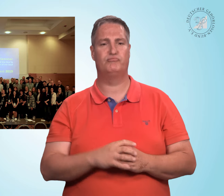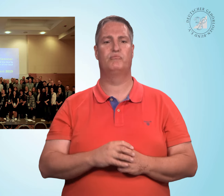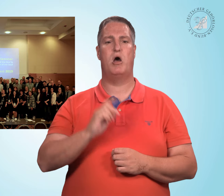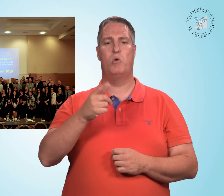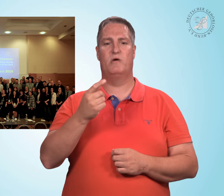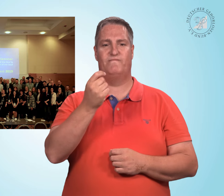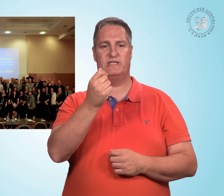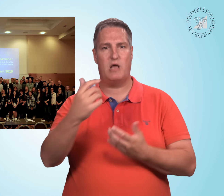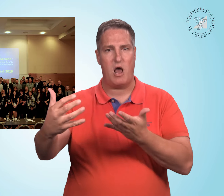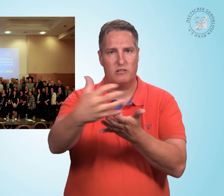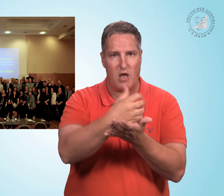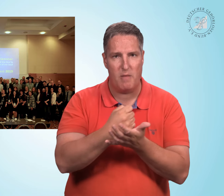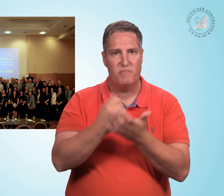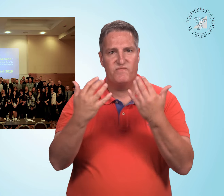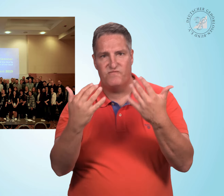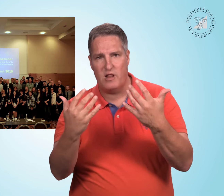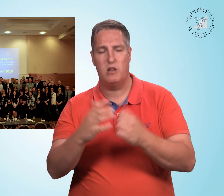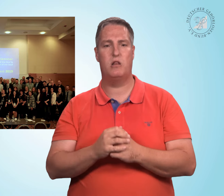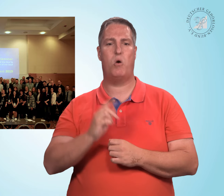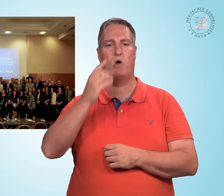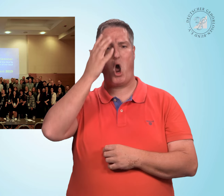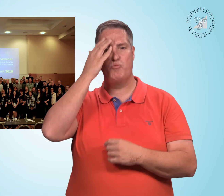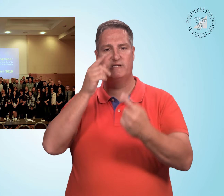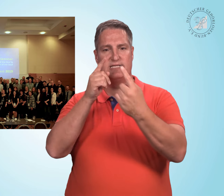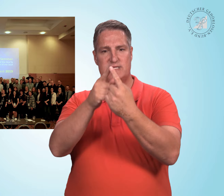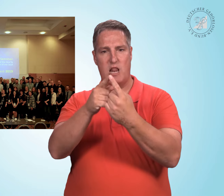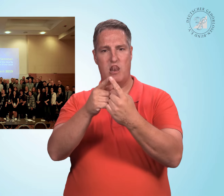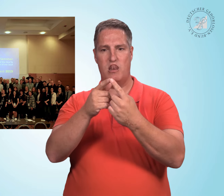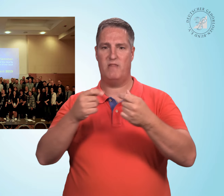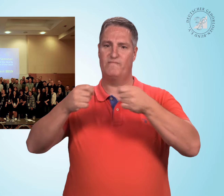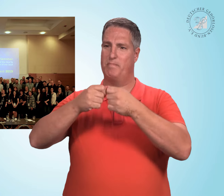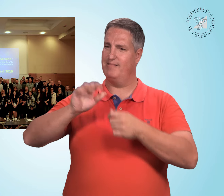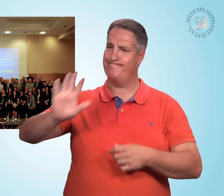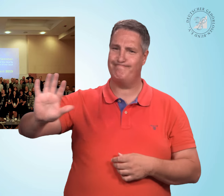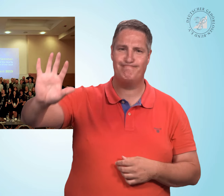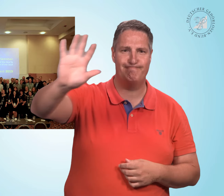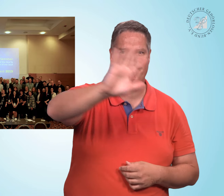über finanzielle Einnahmen und Hauptziele des Verbandes.